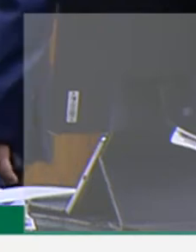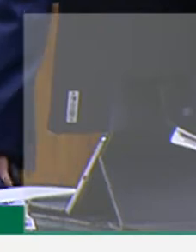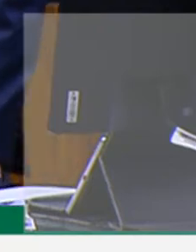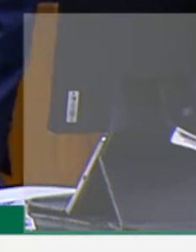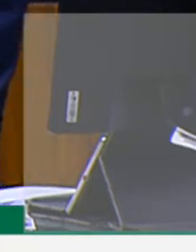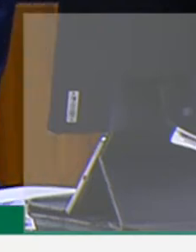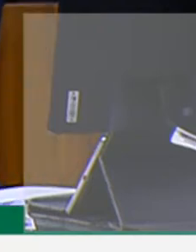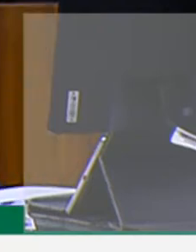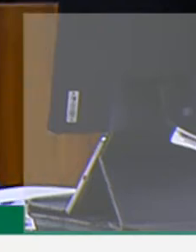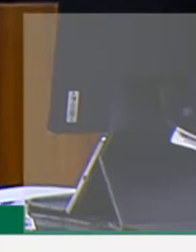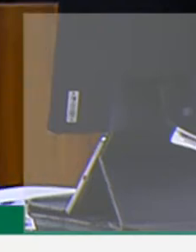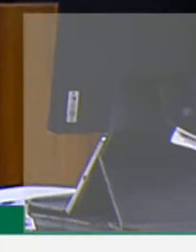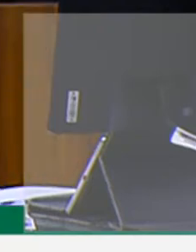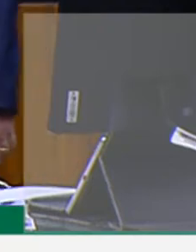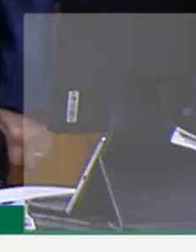A ATENÇÃO DO FATO MUITO SÉRIO QUE ESTÁ ACONTECENDO